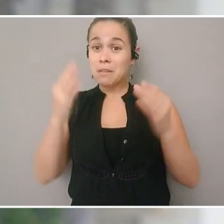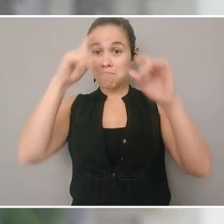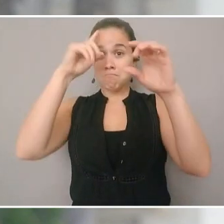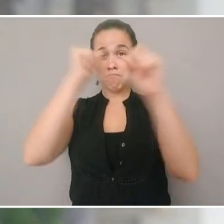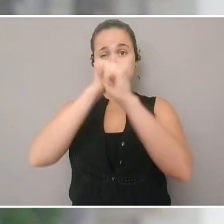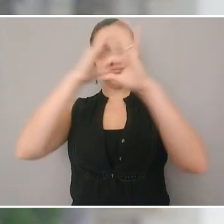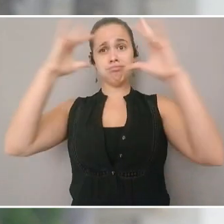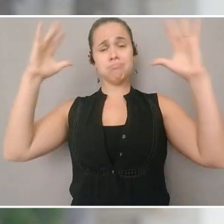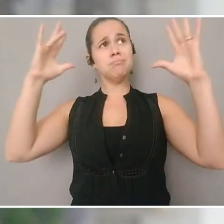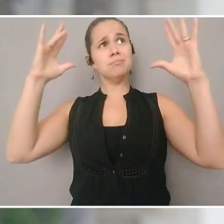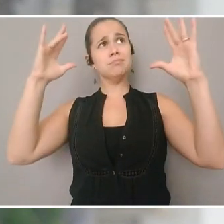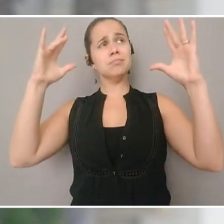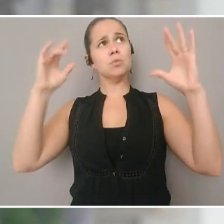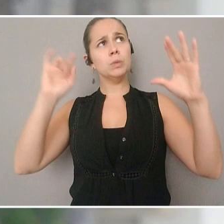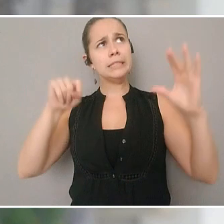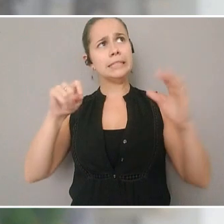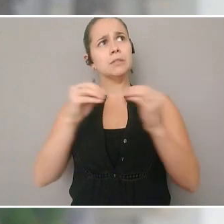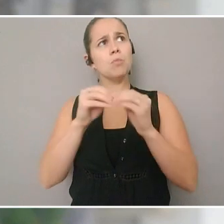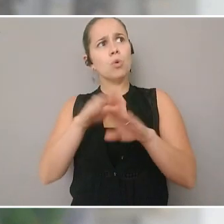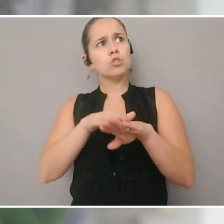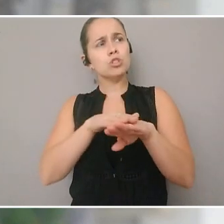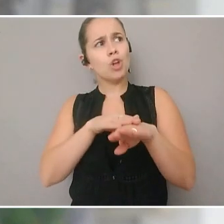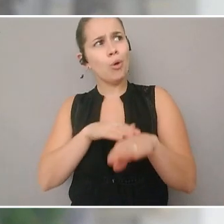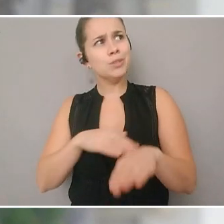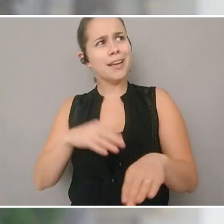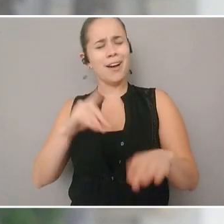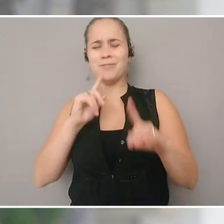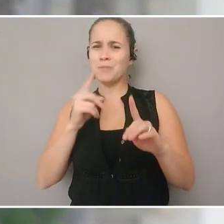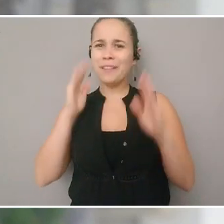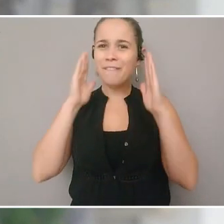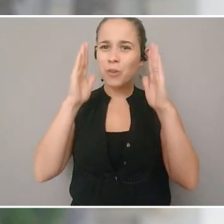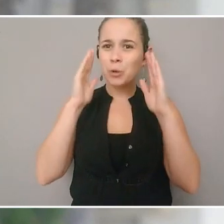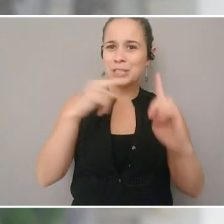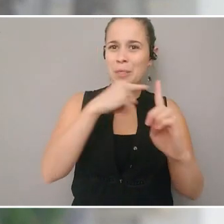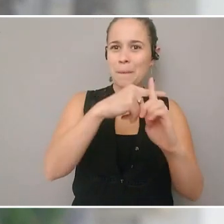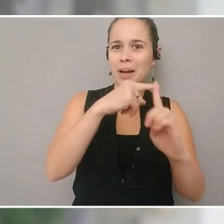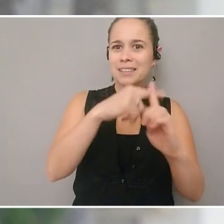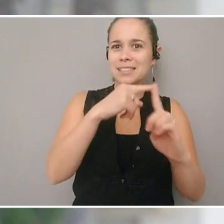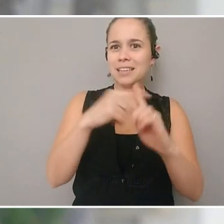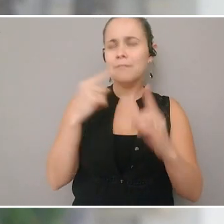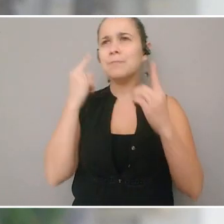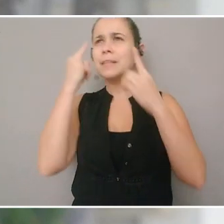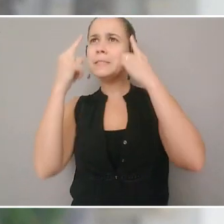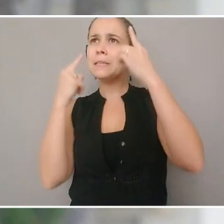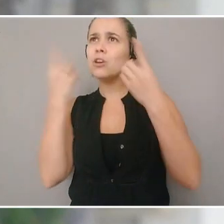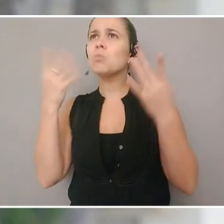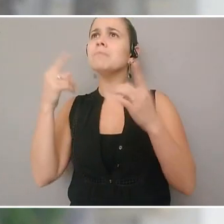disminuyendo la velocidad para aceptar lo positivo y